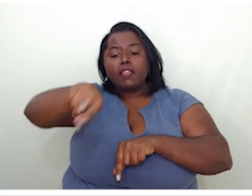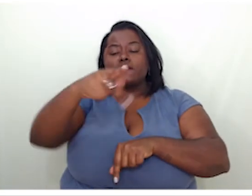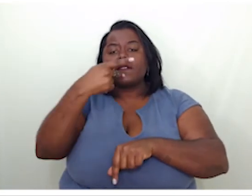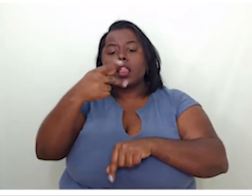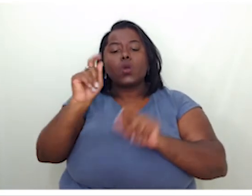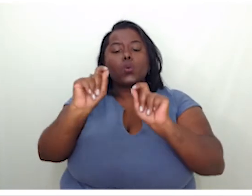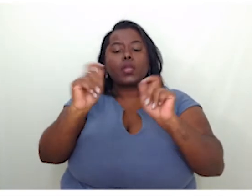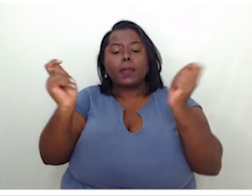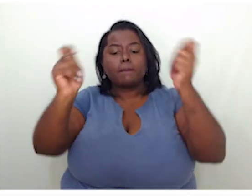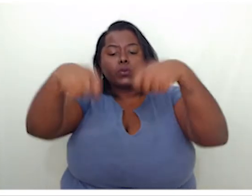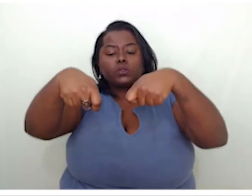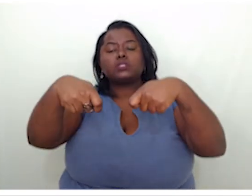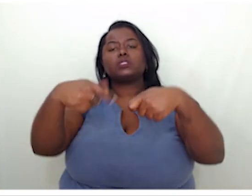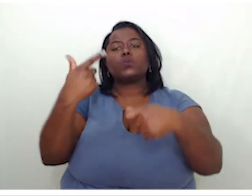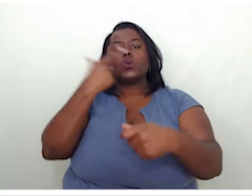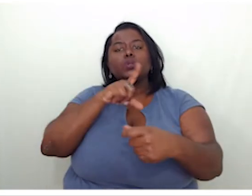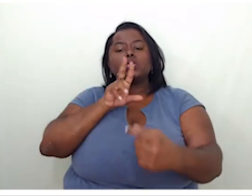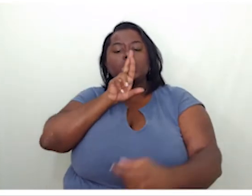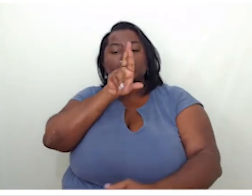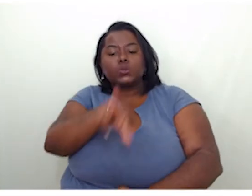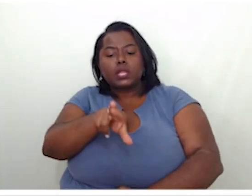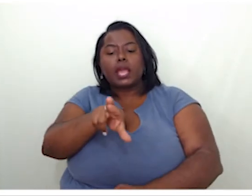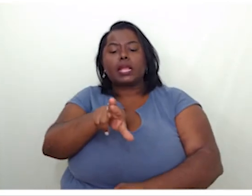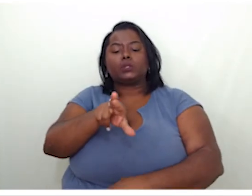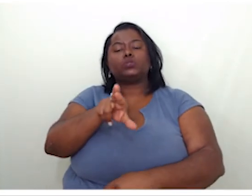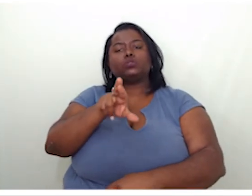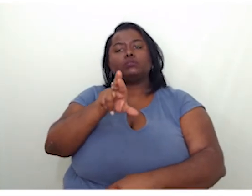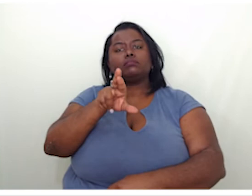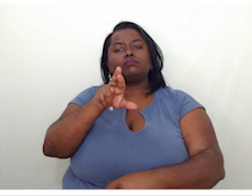y una base de conocimientos más amplia, en comparación con trabajar solito.